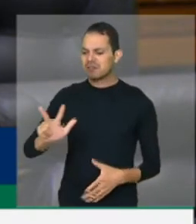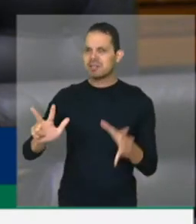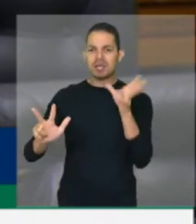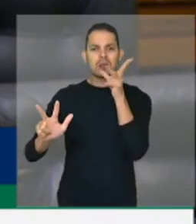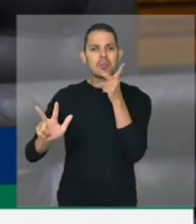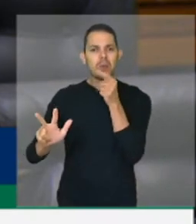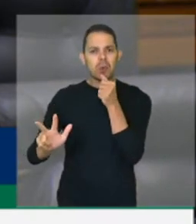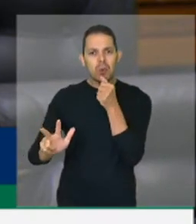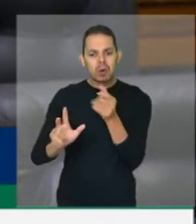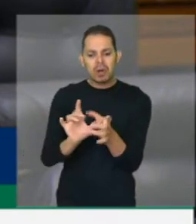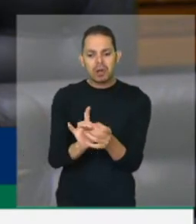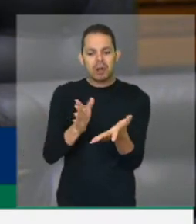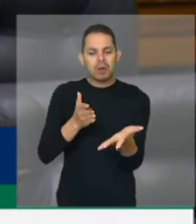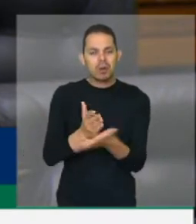DEMORAR A AUTORIZAÇÃO DA COMPRA DESTA VACINA PARA O